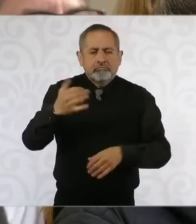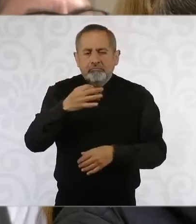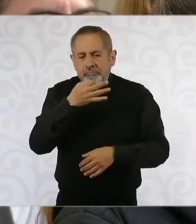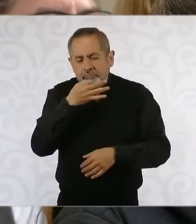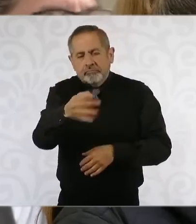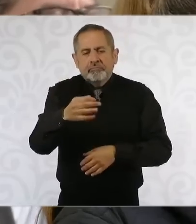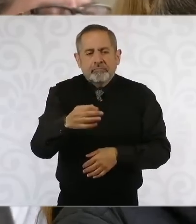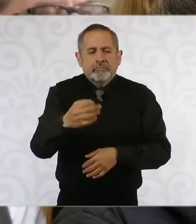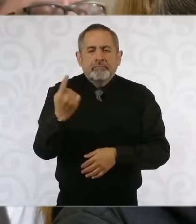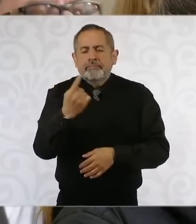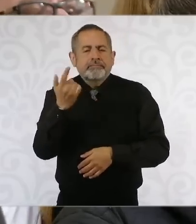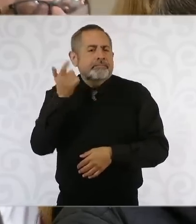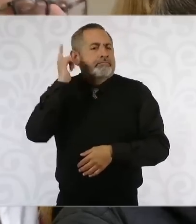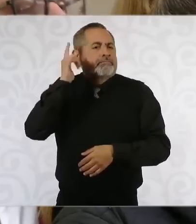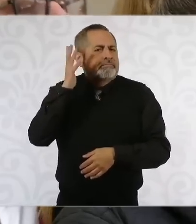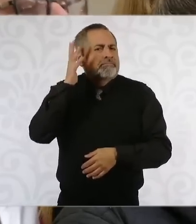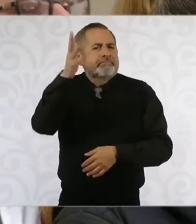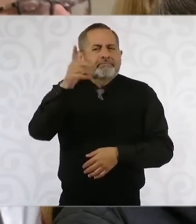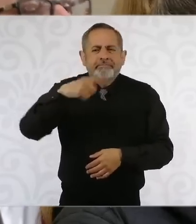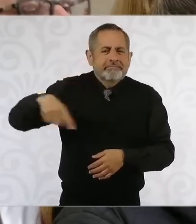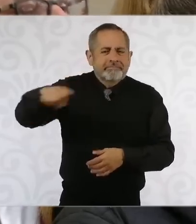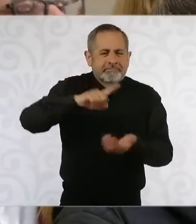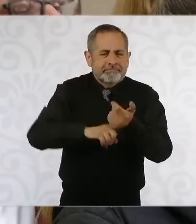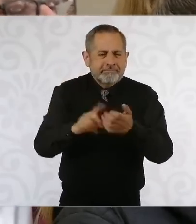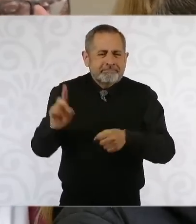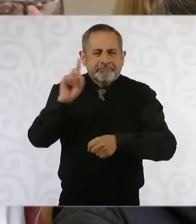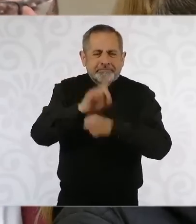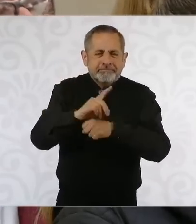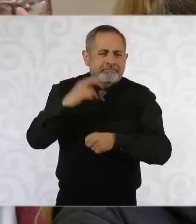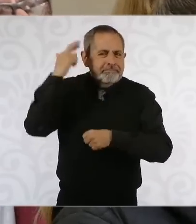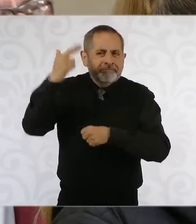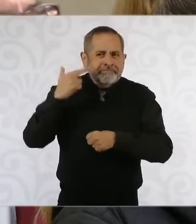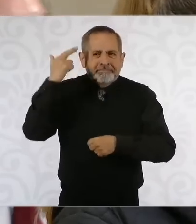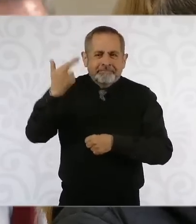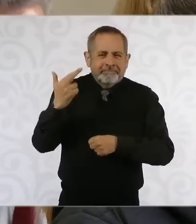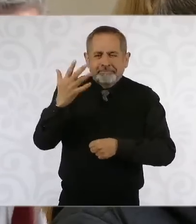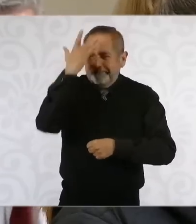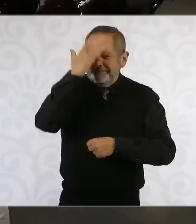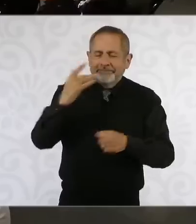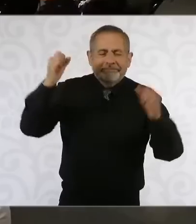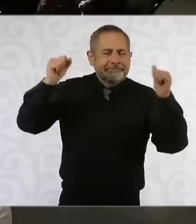el pueblo o que le hacia los reyes para el día que se aproxima día de Reyes Magos